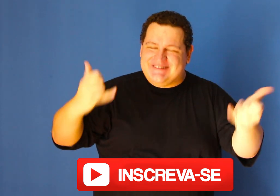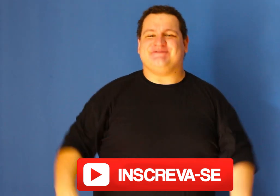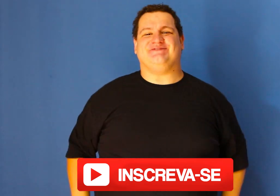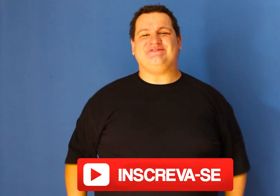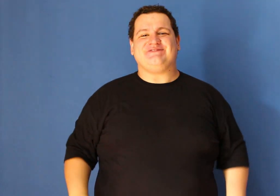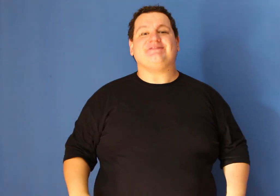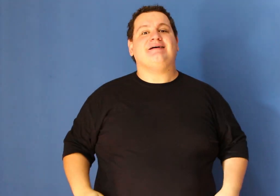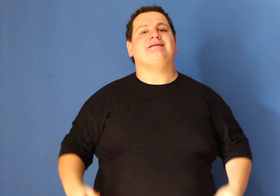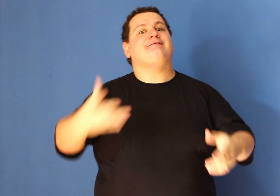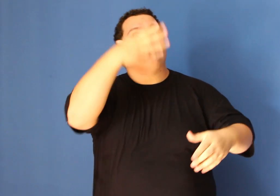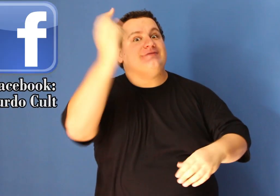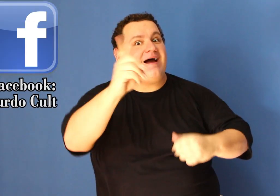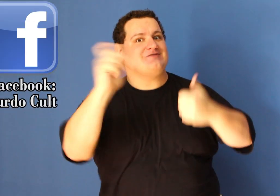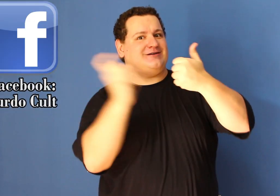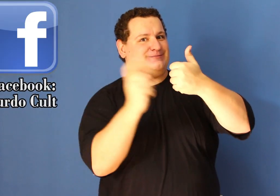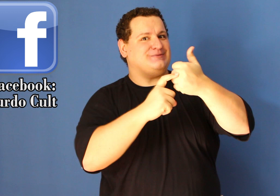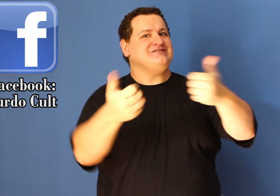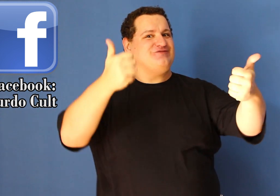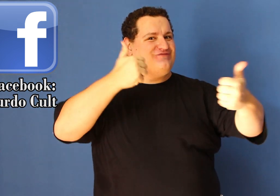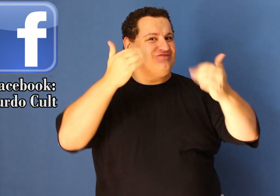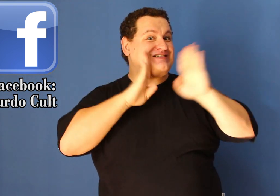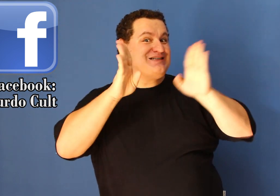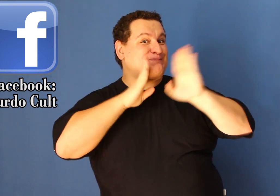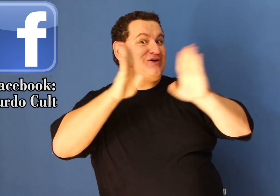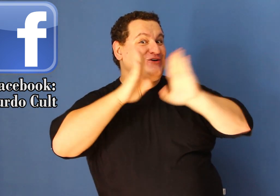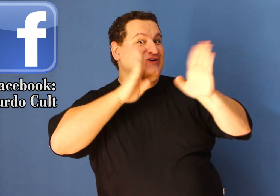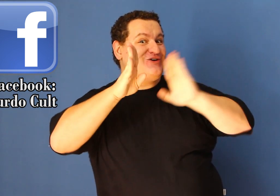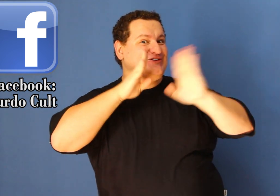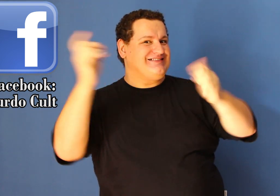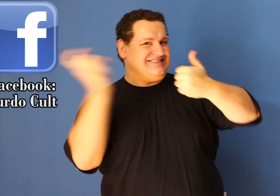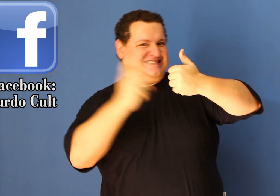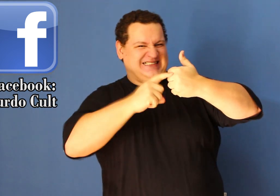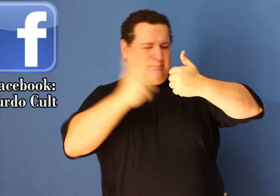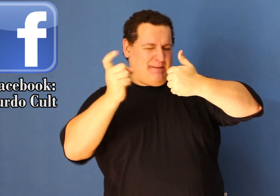Não esqueça de curtir a página do Facebook.